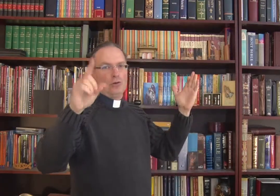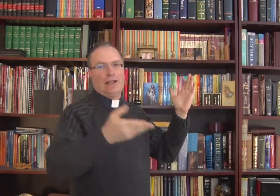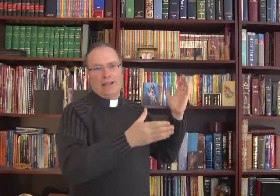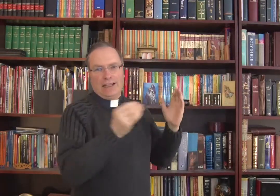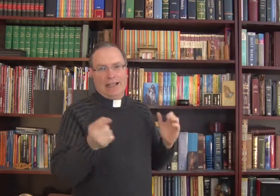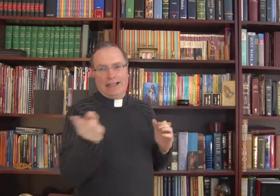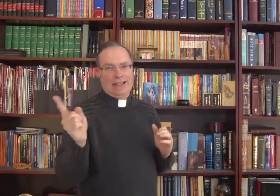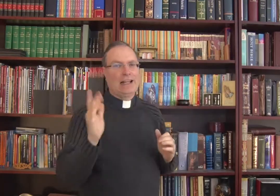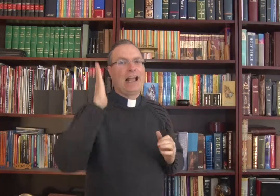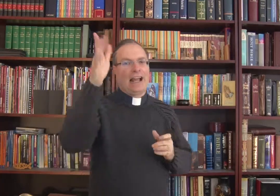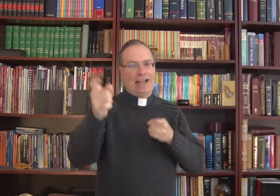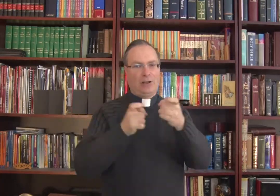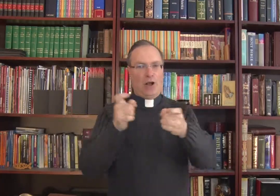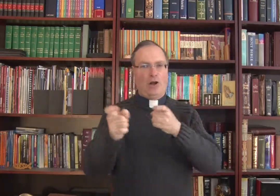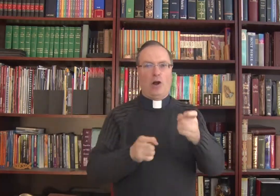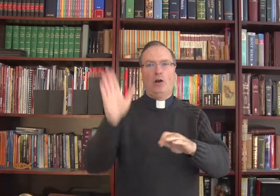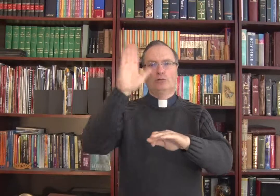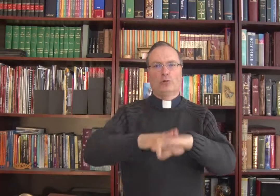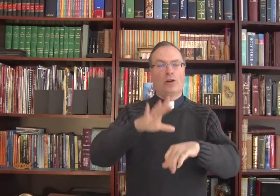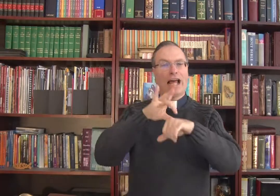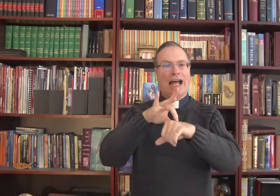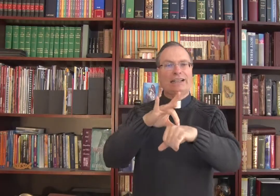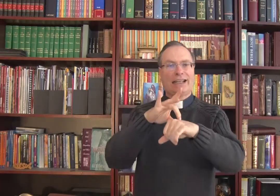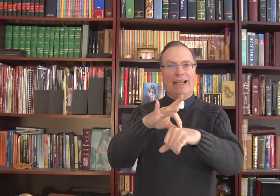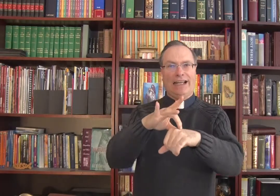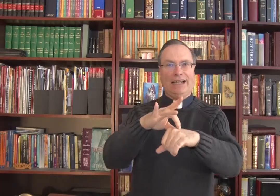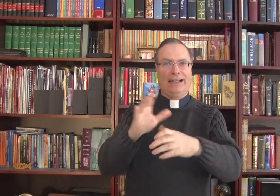et ils régneront sur la terre.»